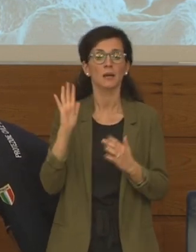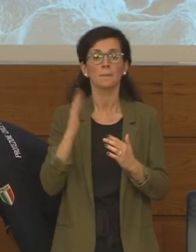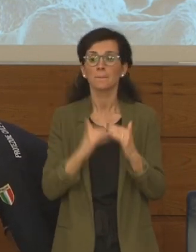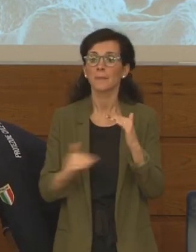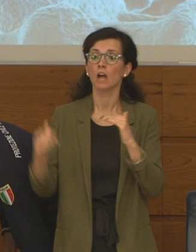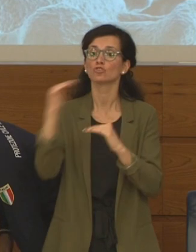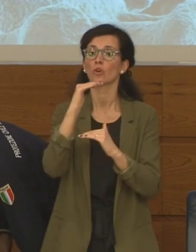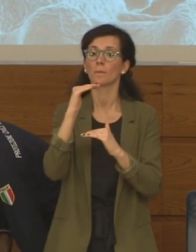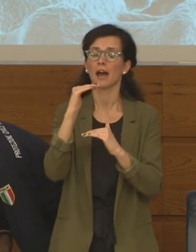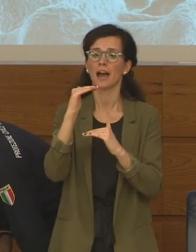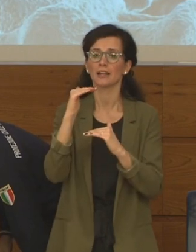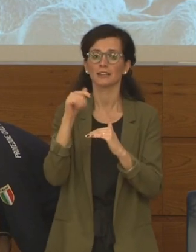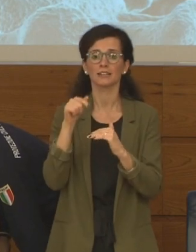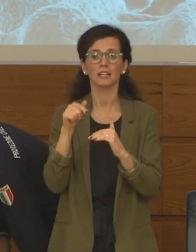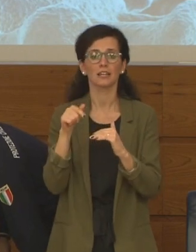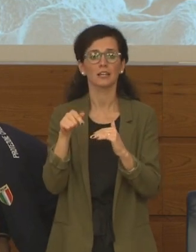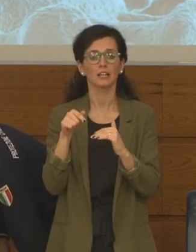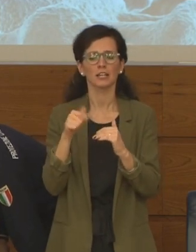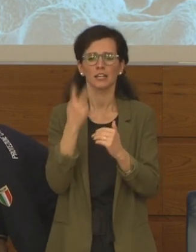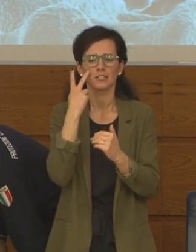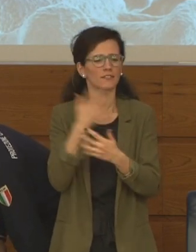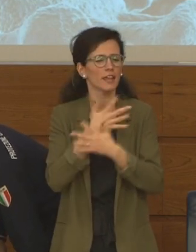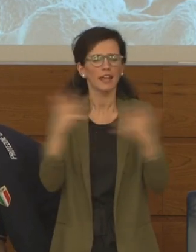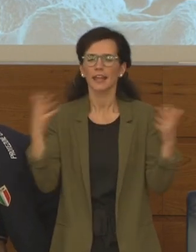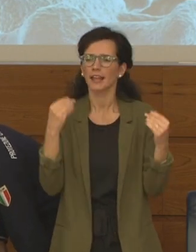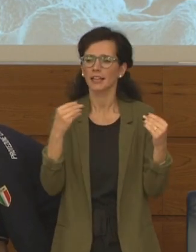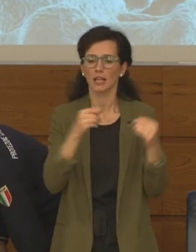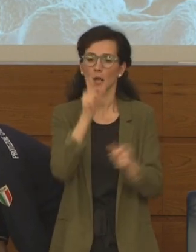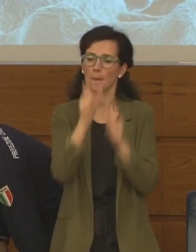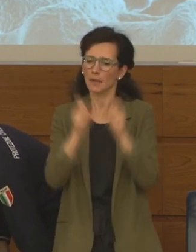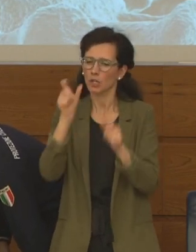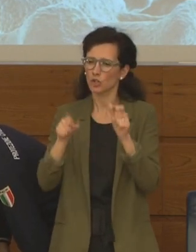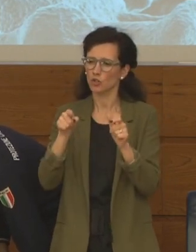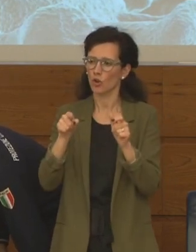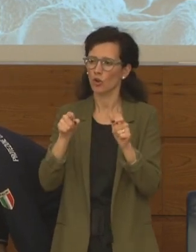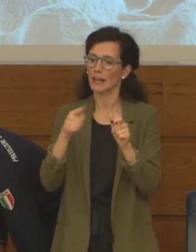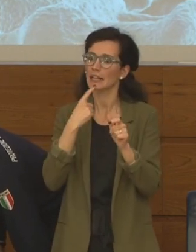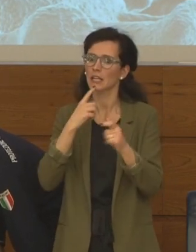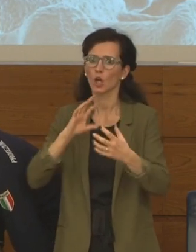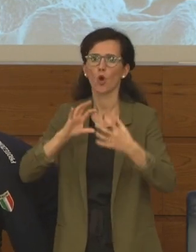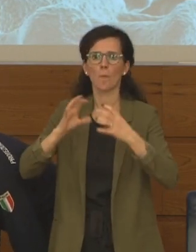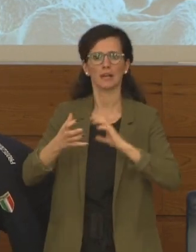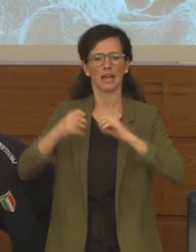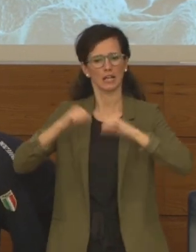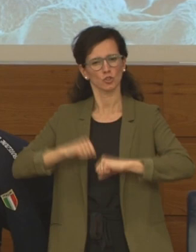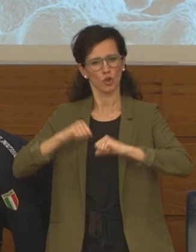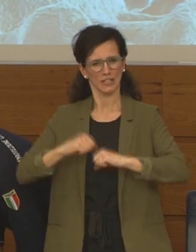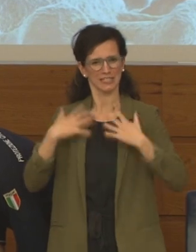vediamo che le complicazioni gravi si hanno nelle persone più anziane e più